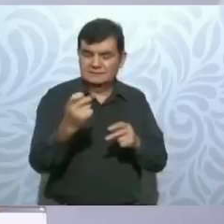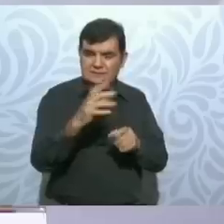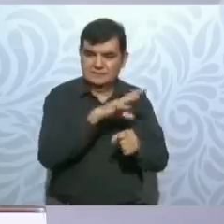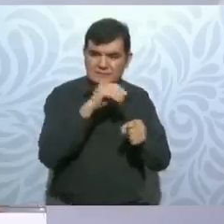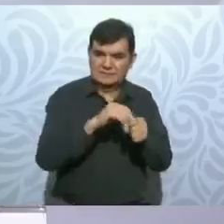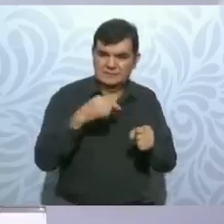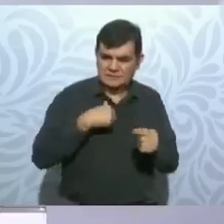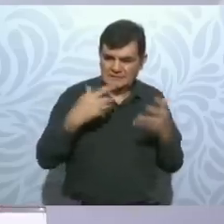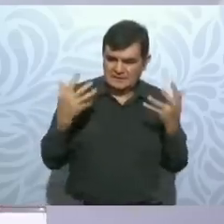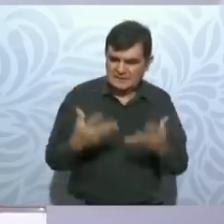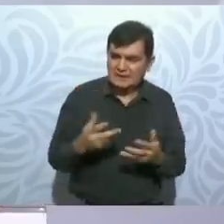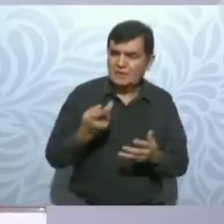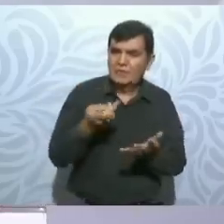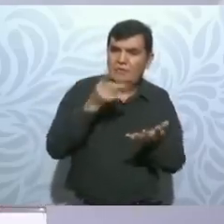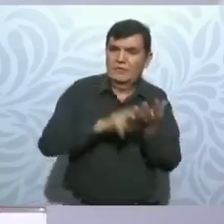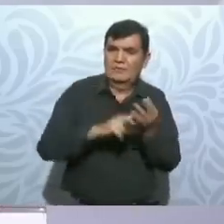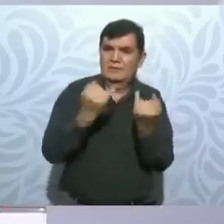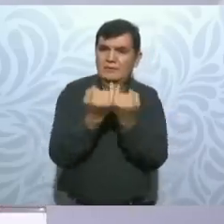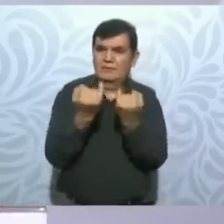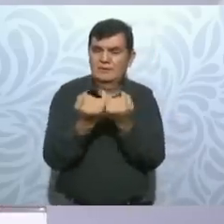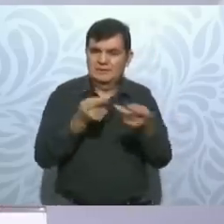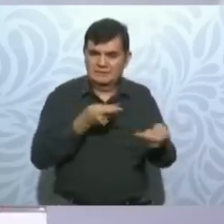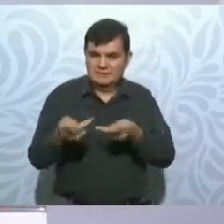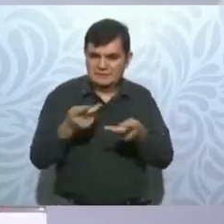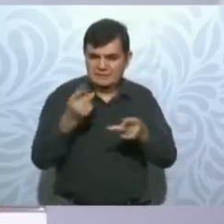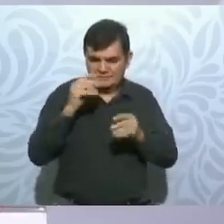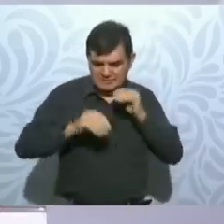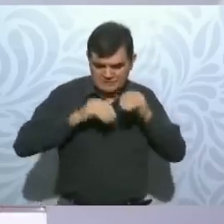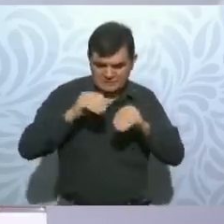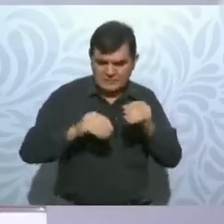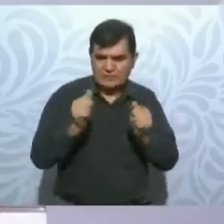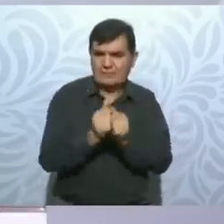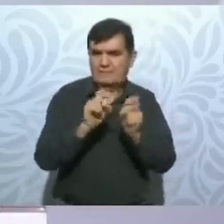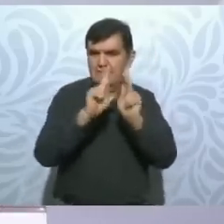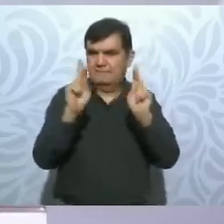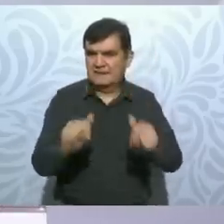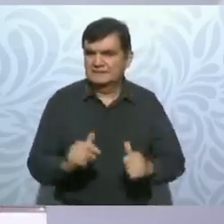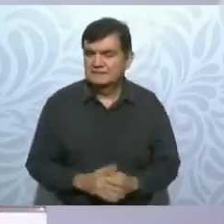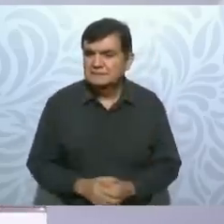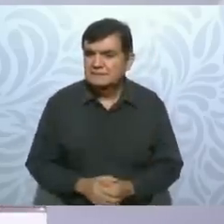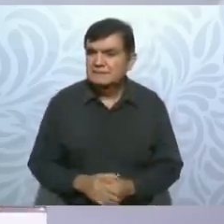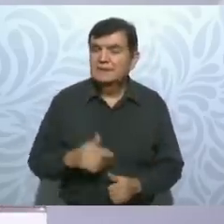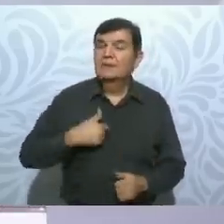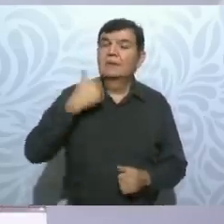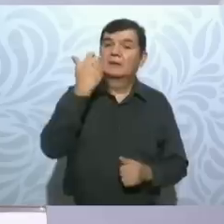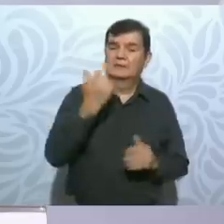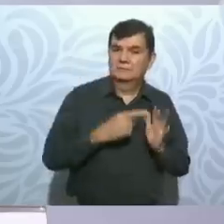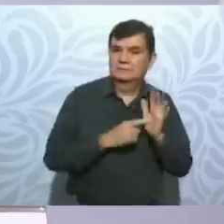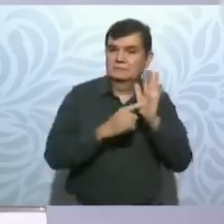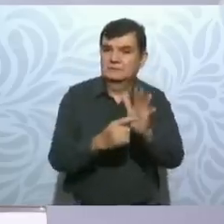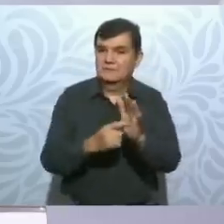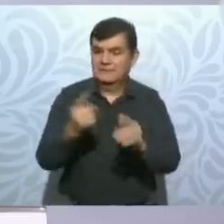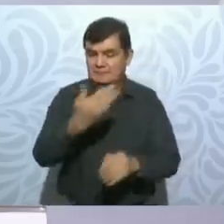Pero además es estrategia de construcción de paz queremos plantearles a los presidentes municipales